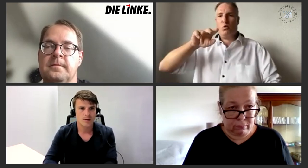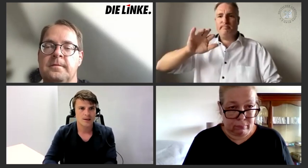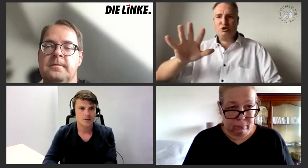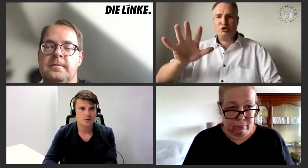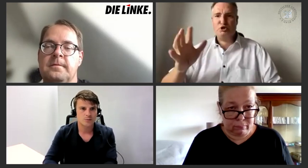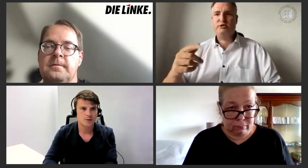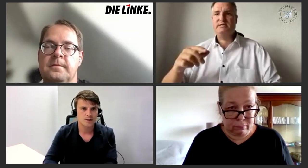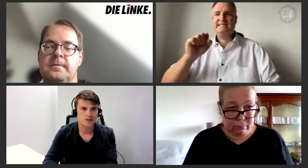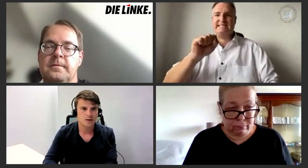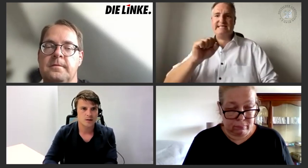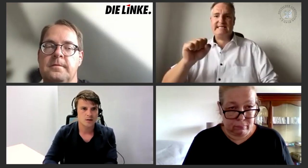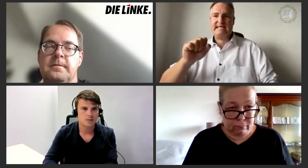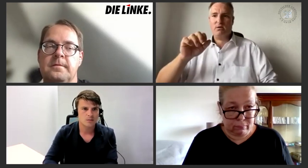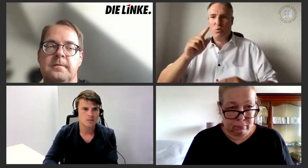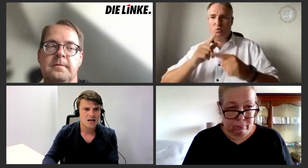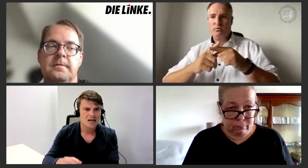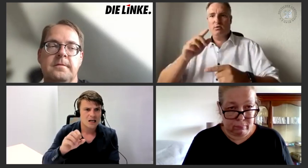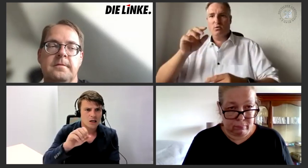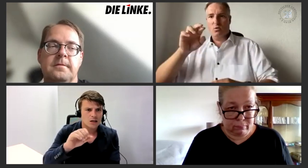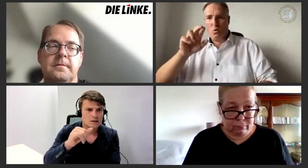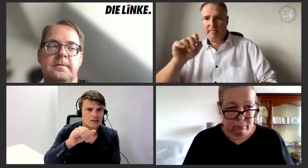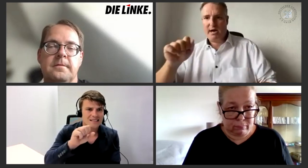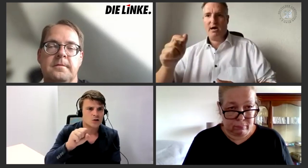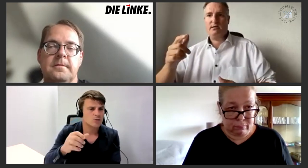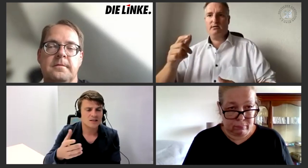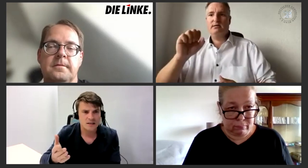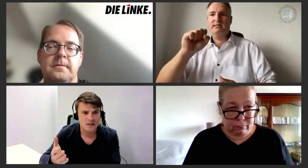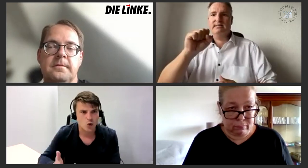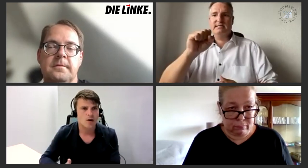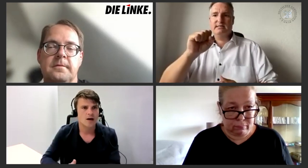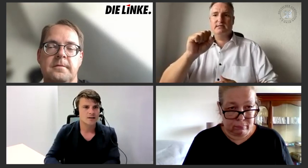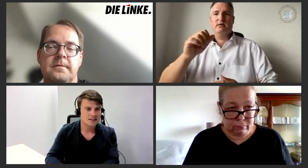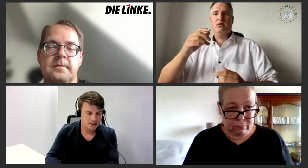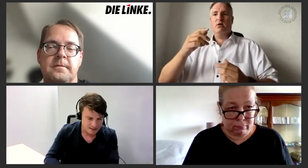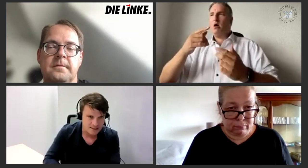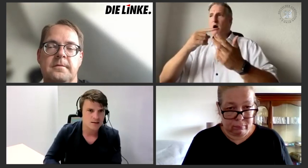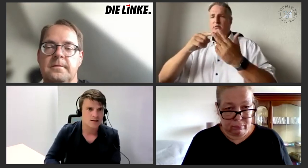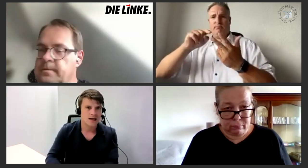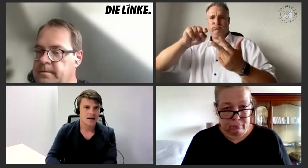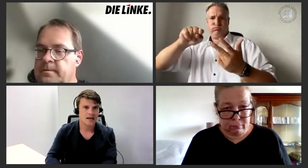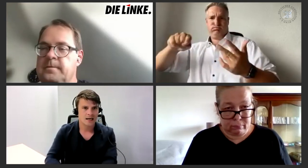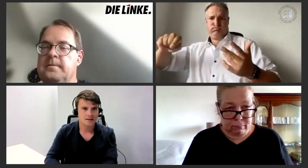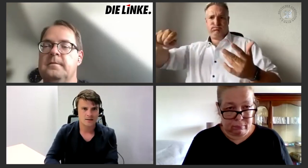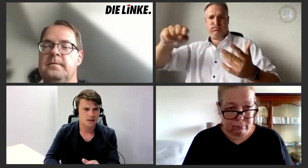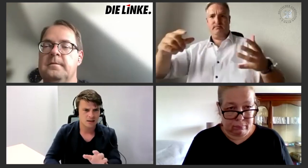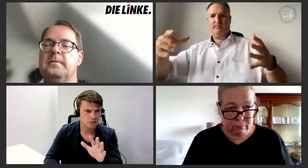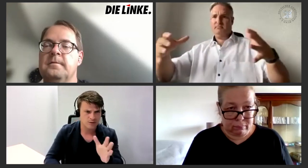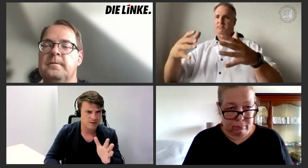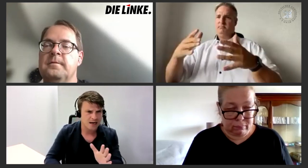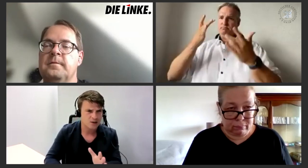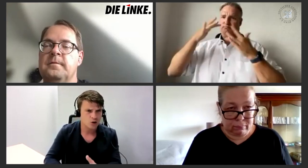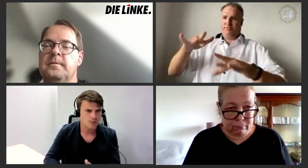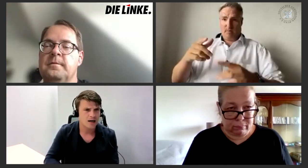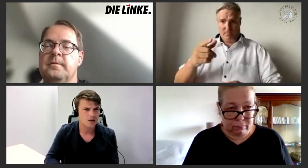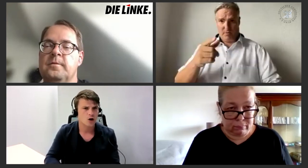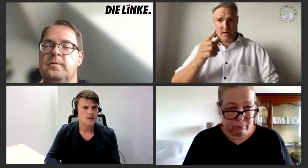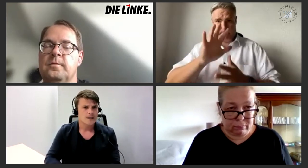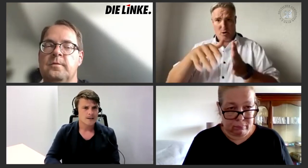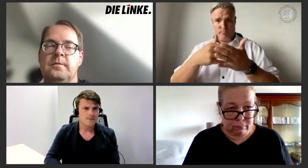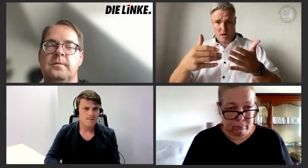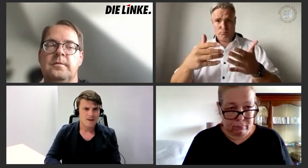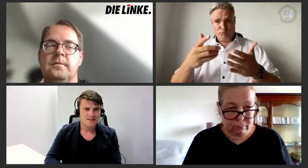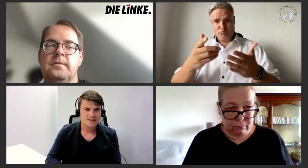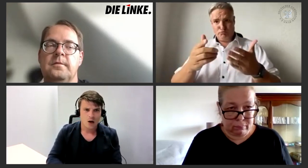zum Beispiel die Sinti und Roma sind anerkannt und viele andere Sprachen noch.